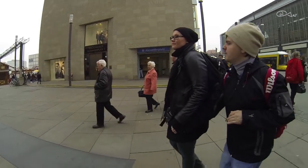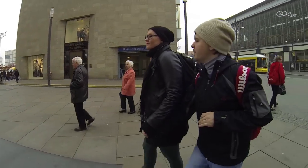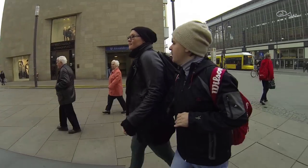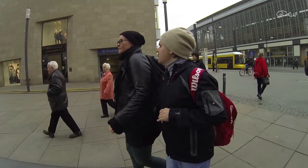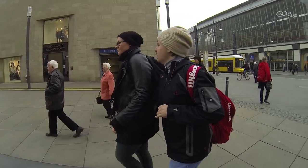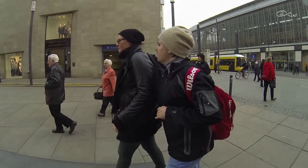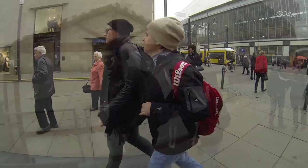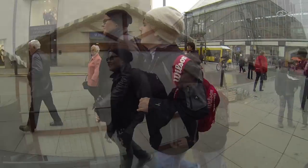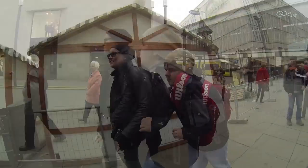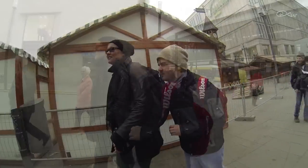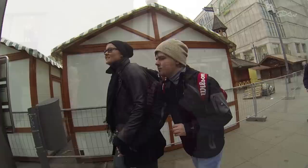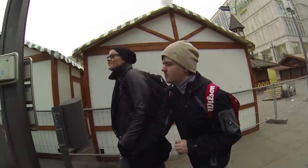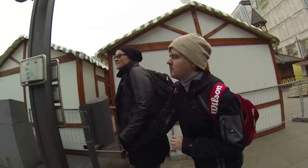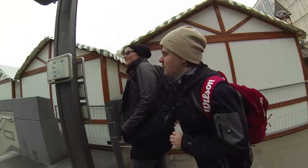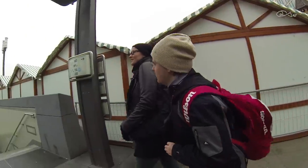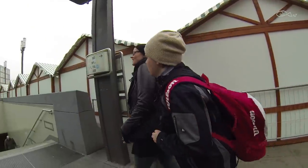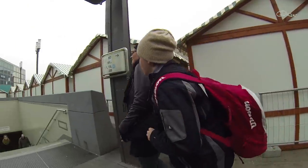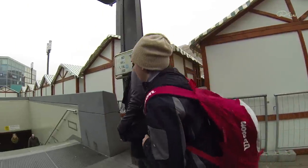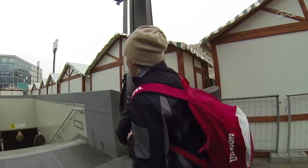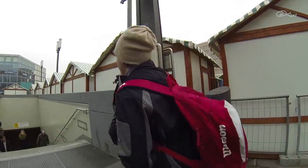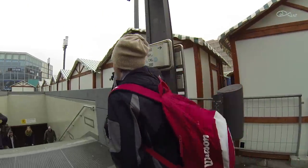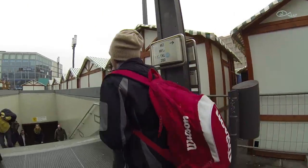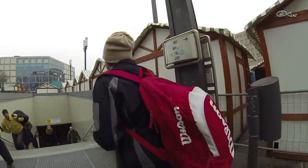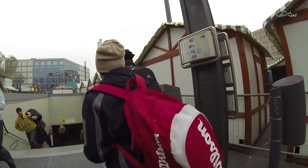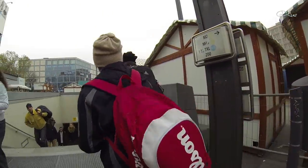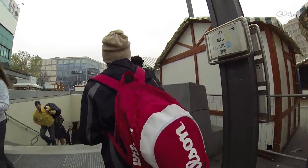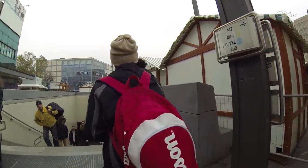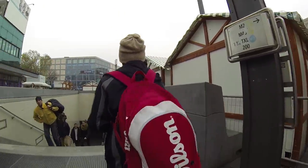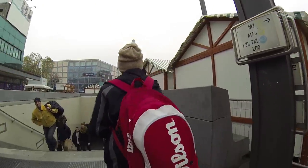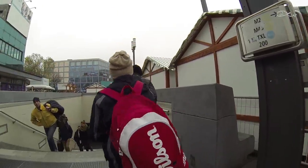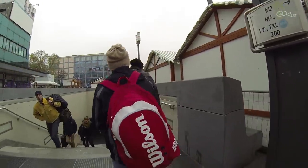(Menschen reden, ein Akkordeonspieler, ein Auto hupt)